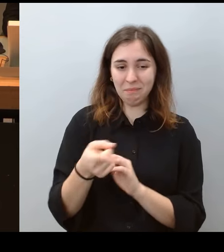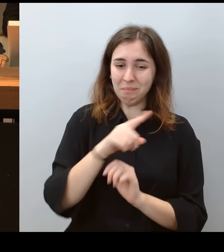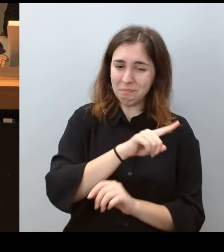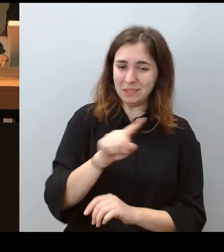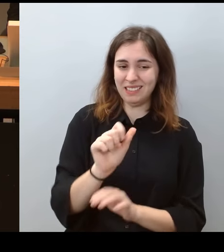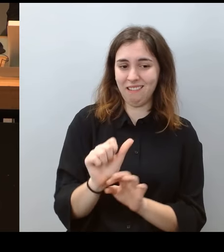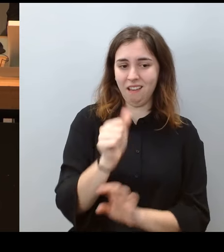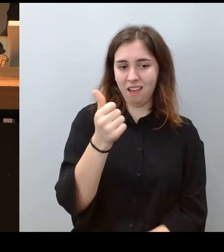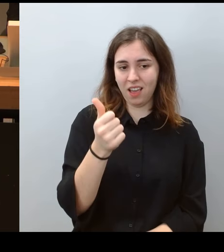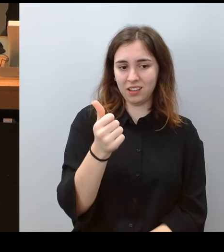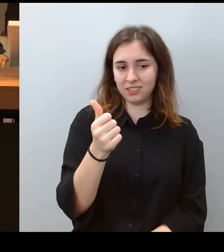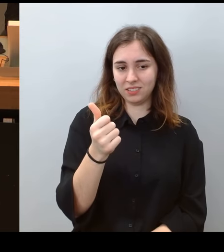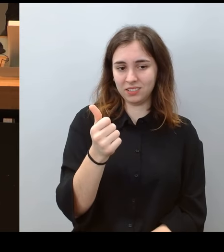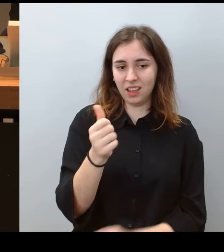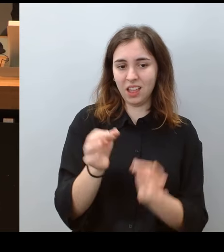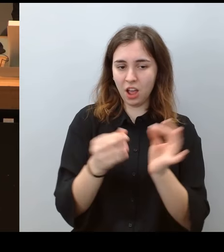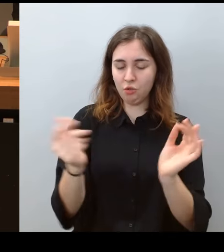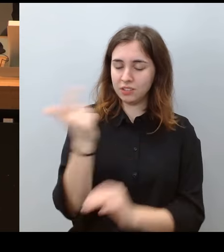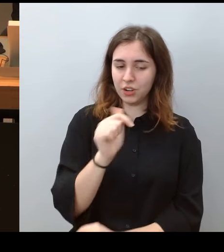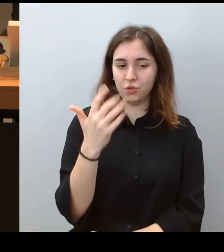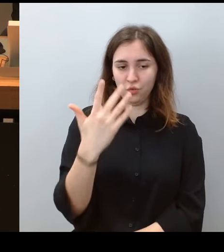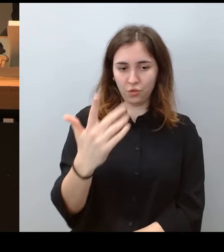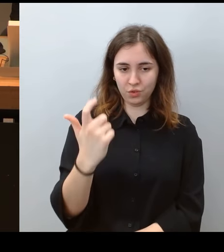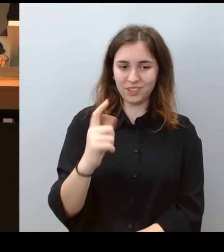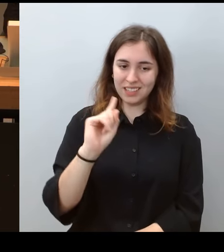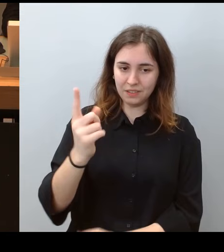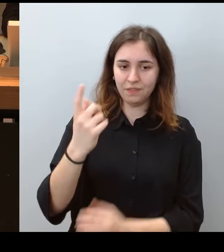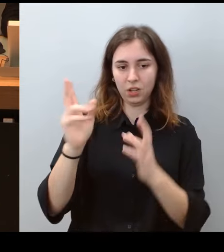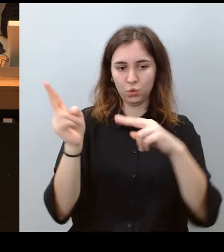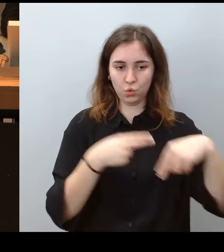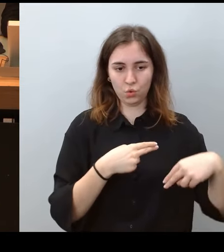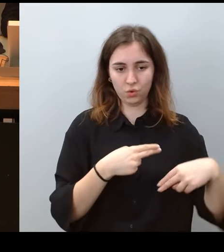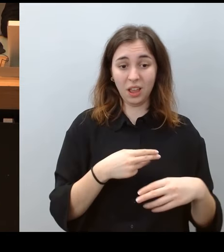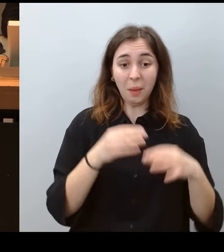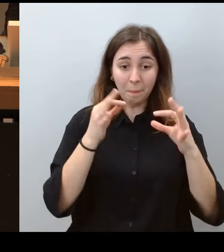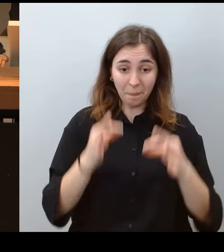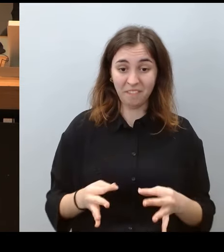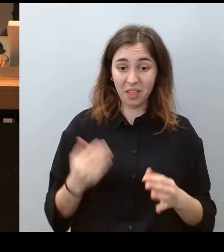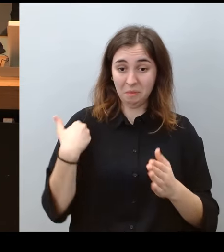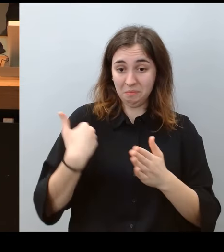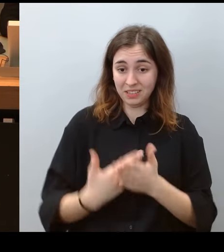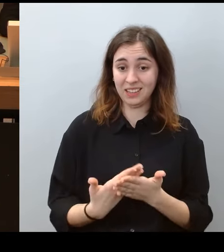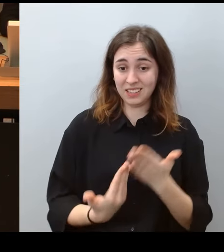der BVG nicht gelingen, ein funktionierendes digitales System zu etablieren. Ich danke Ihnen